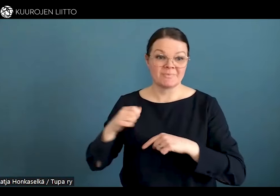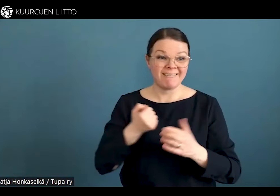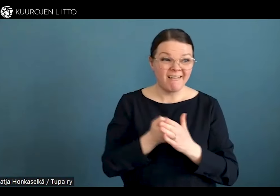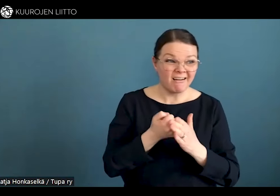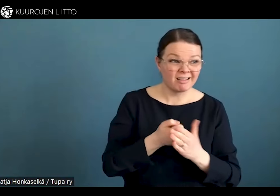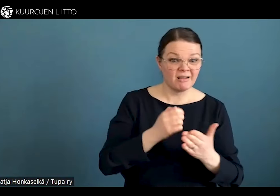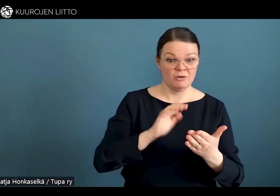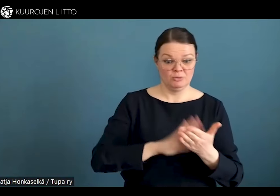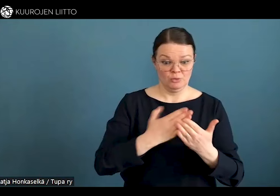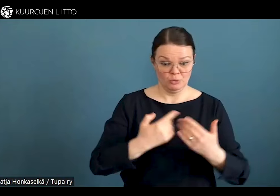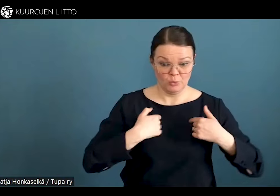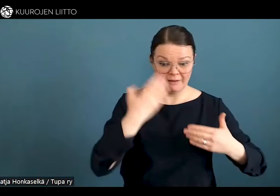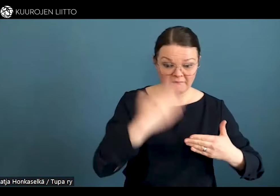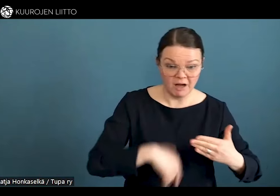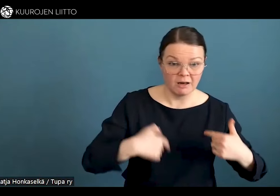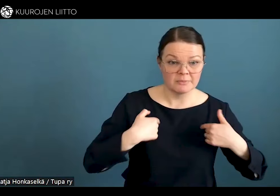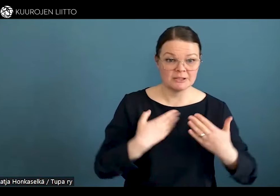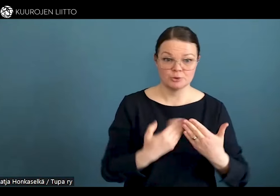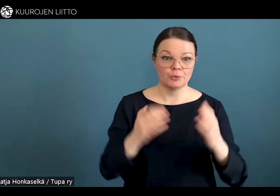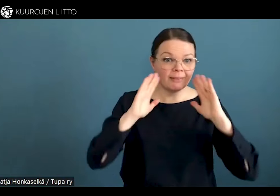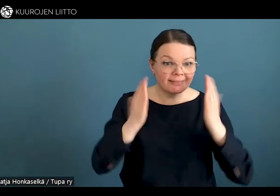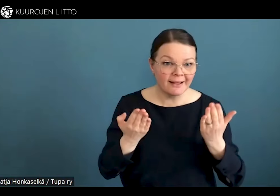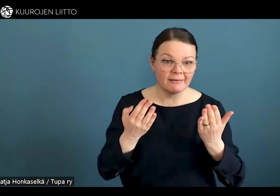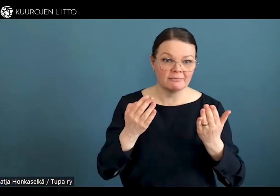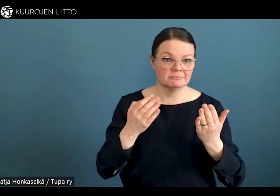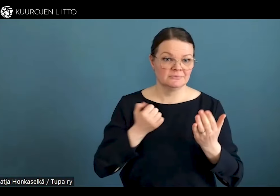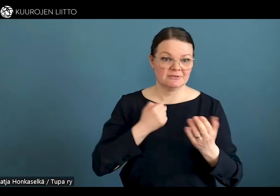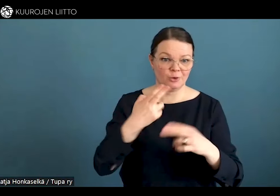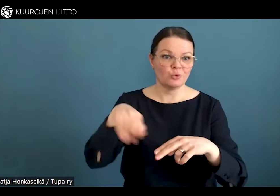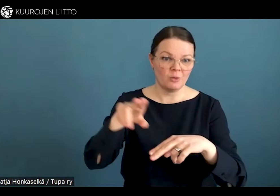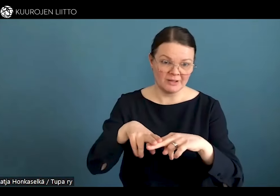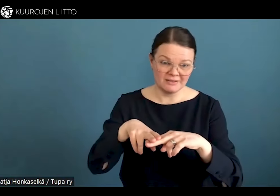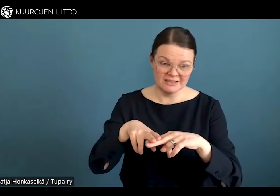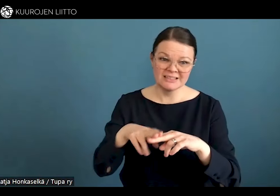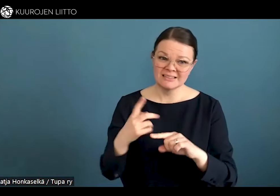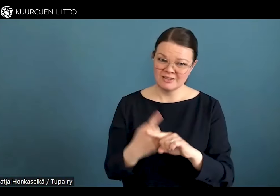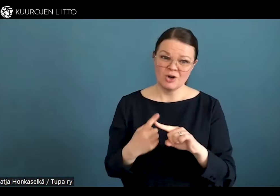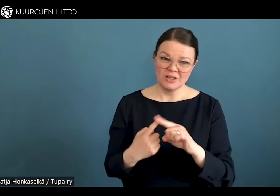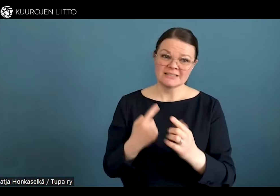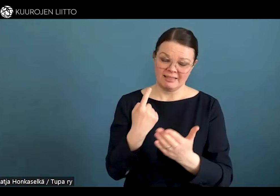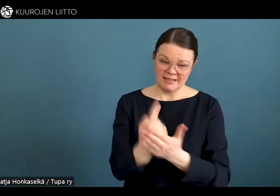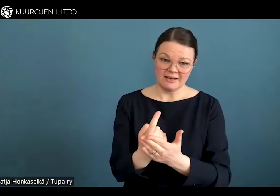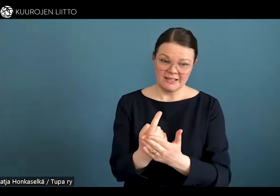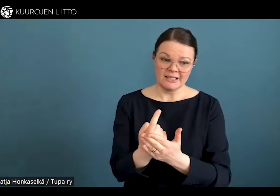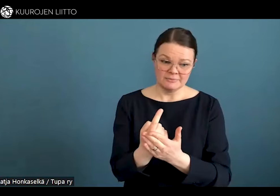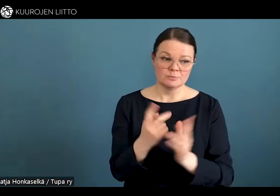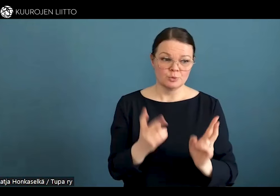Nykyisin joutuu miettimään, kannattaako tulkiksi ylipäätään valmistua, - koska alalle työllistyminen on niin epävarmaa, - ja siksi tämän huomioiminen olisi todella tärkeää.